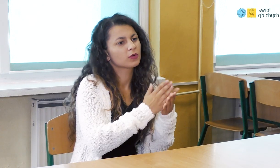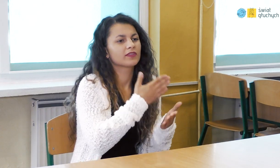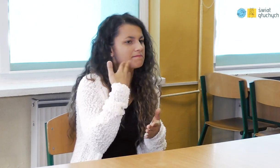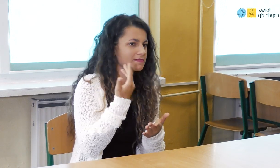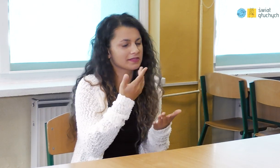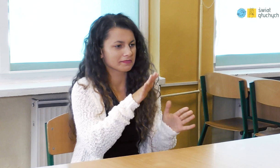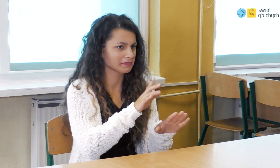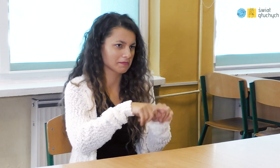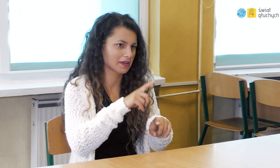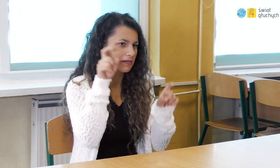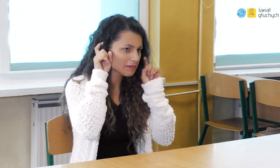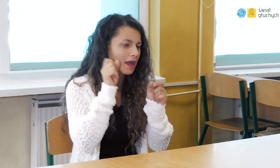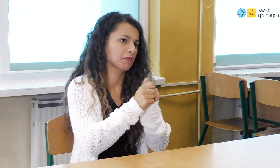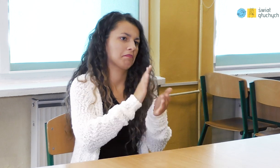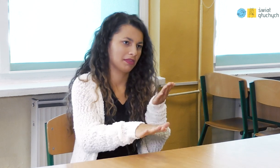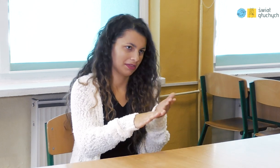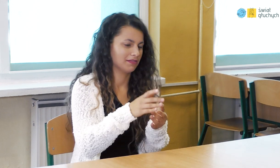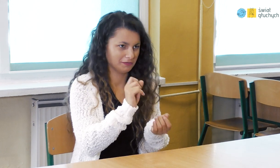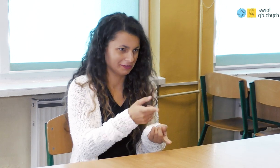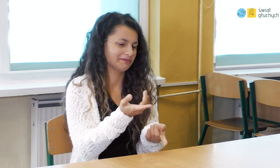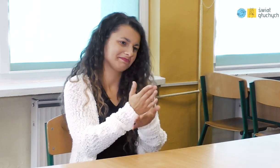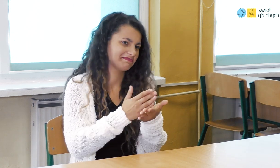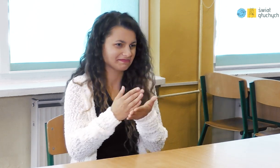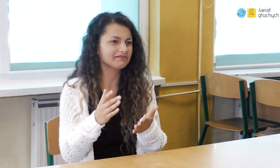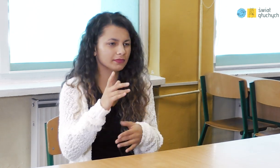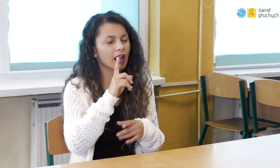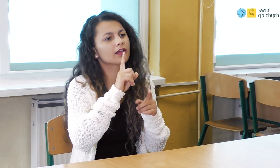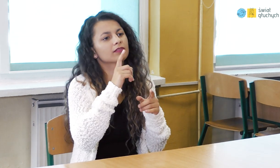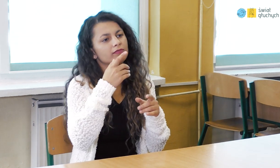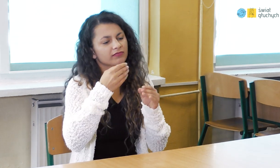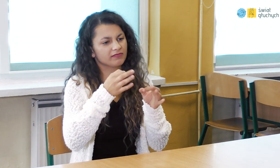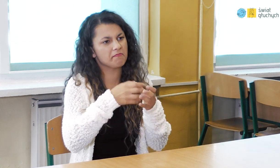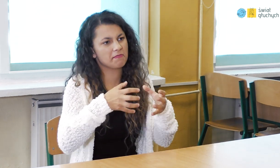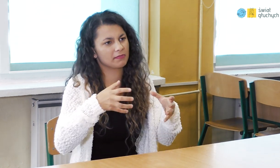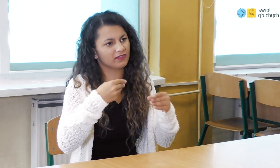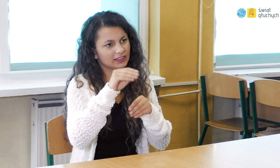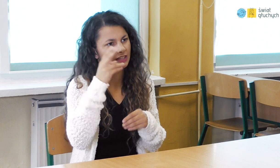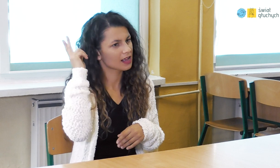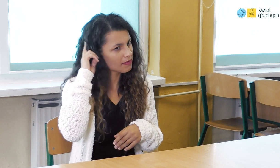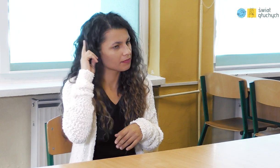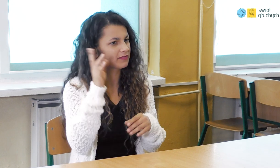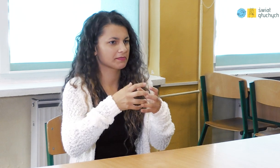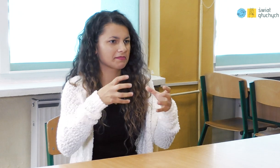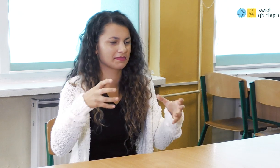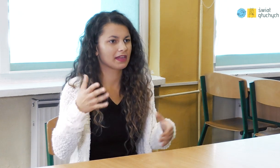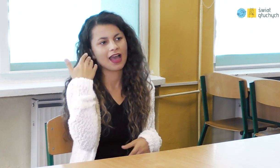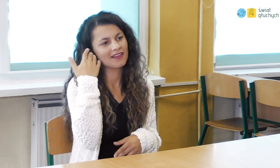część miała zwykłe aparaty albo nie mieli ich w ogóle. To prawda teraz coraz więcej osób posiada implant.